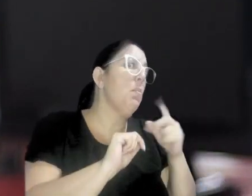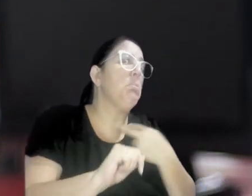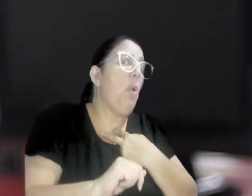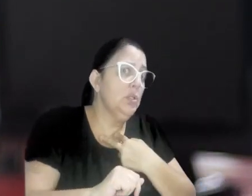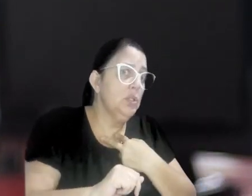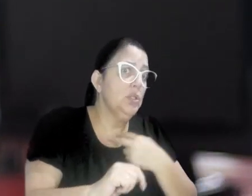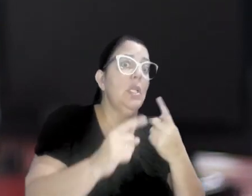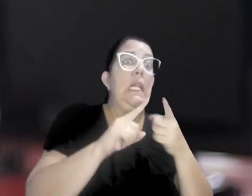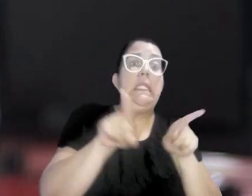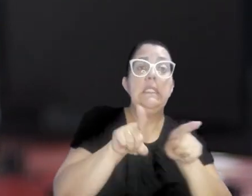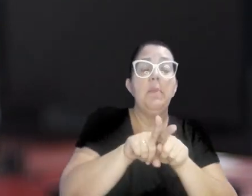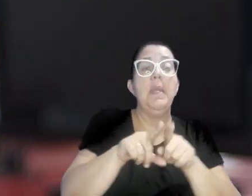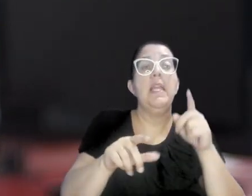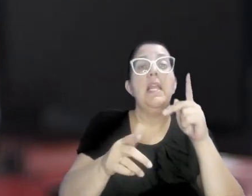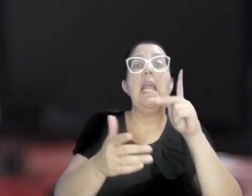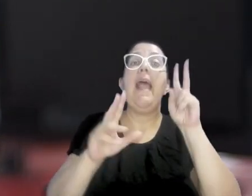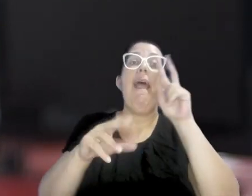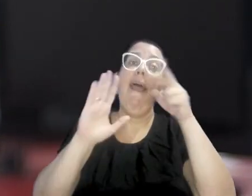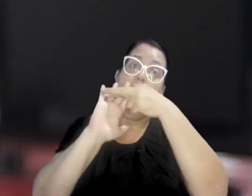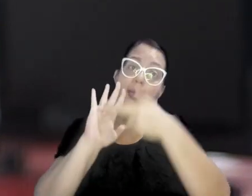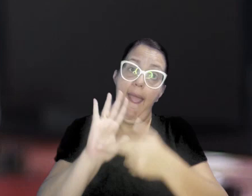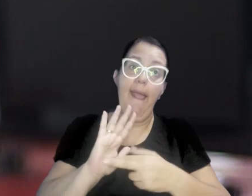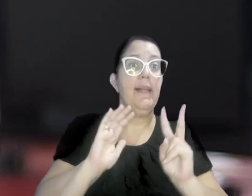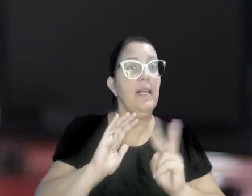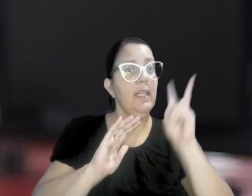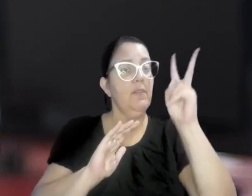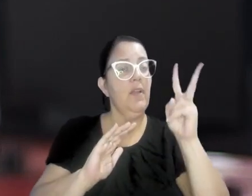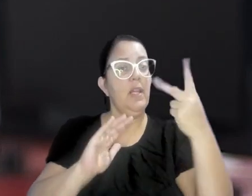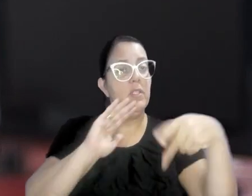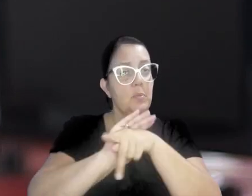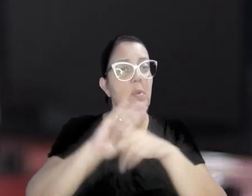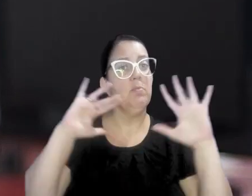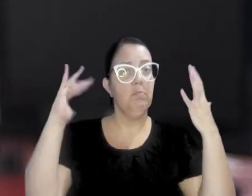Então, definir regras e valores em torno do meio ambiente. Por que valores?